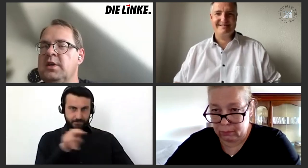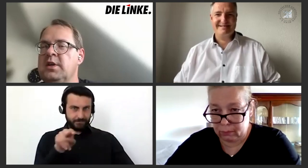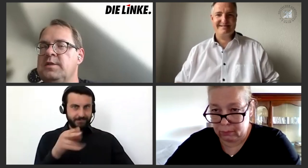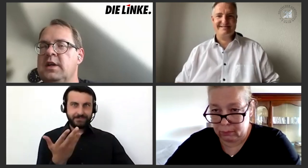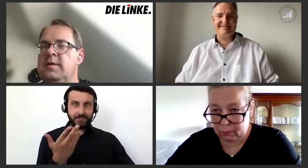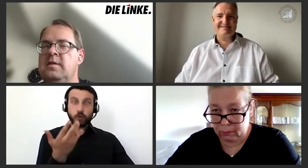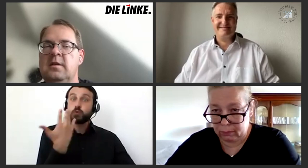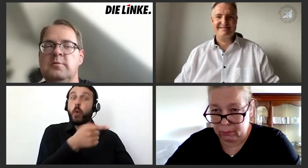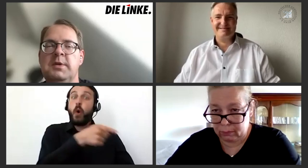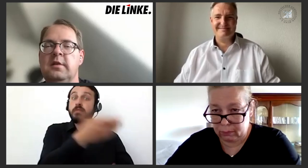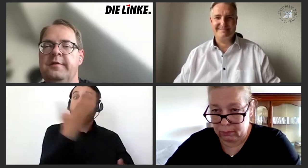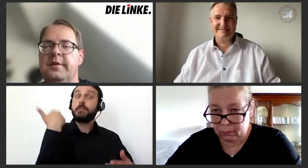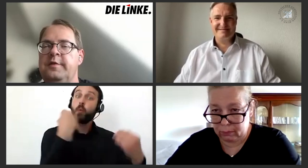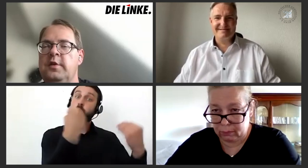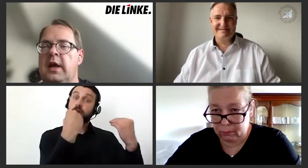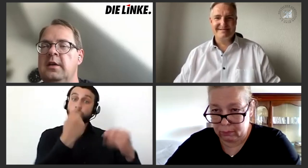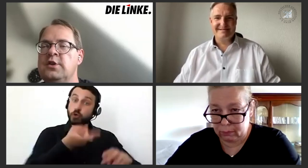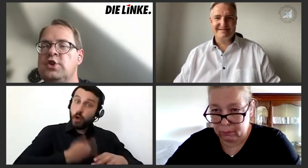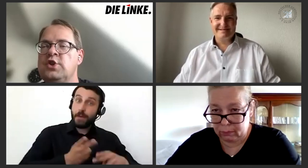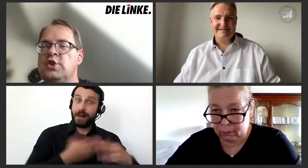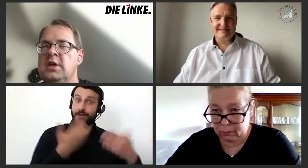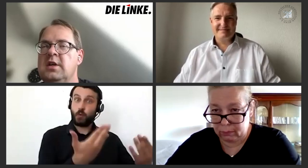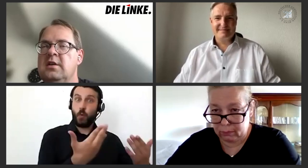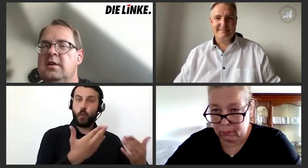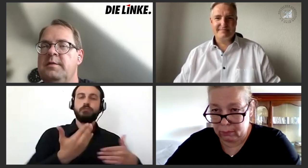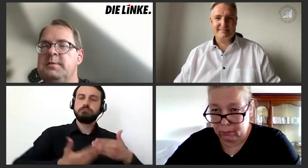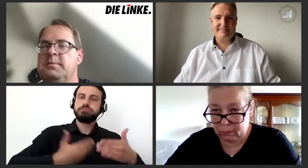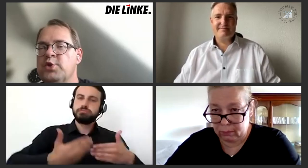auch das ist ein ganz normales Unterrichtsfach gewesen und dann im späteren Verlauf auch englisch.